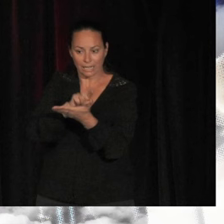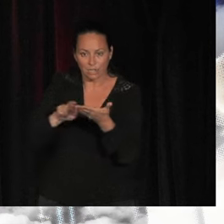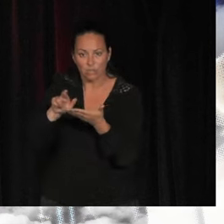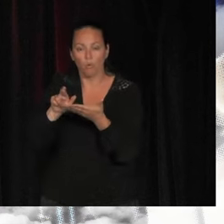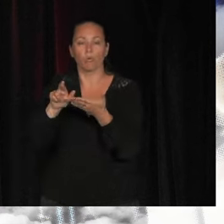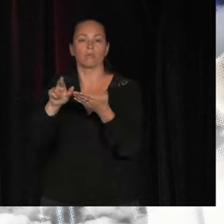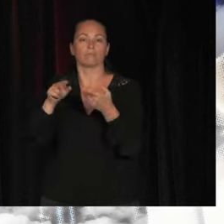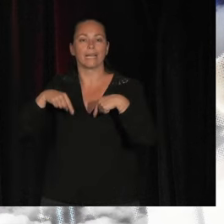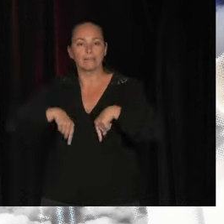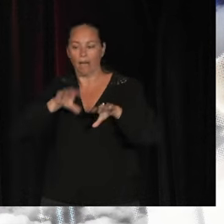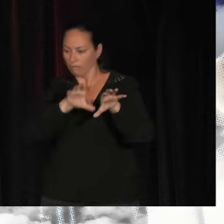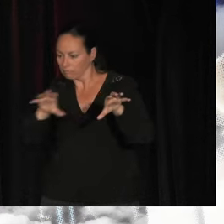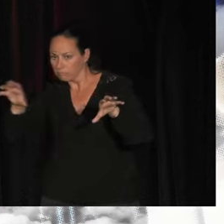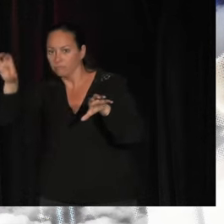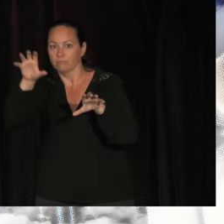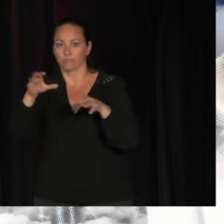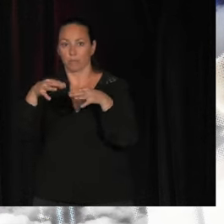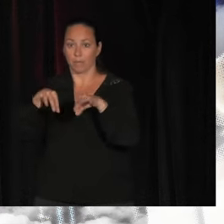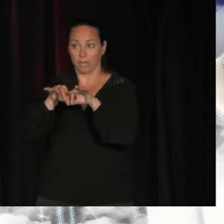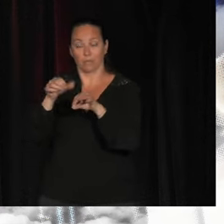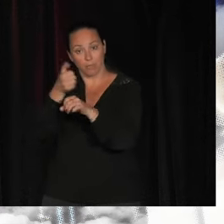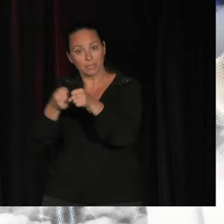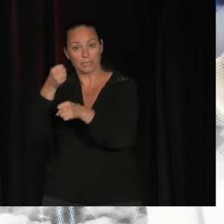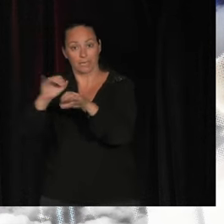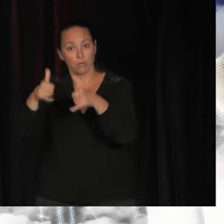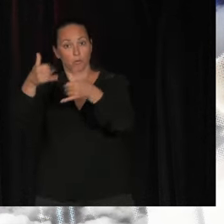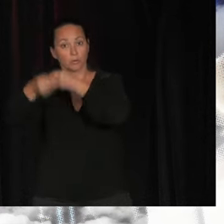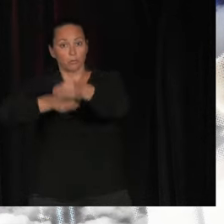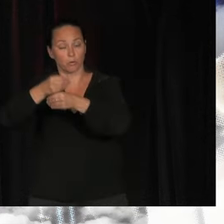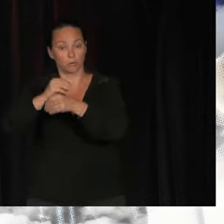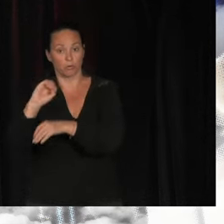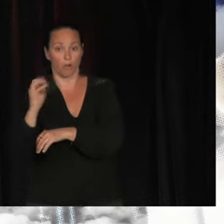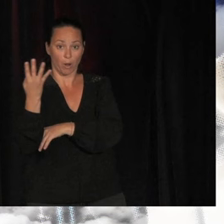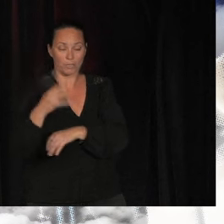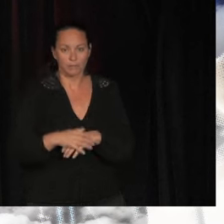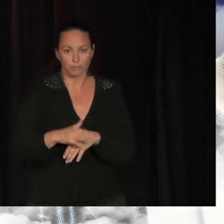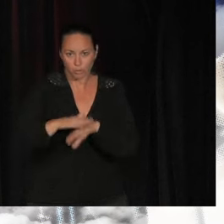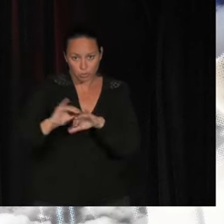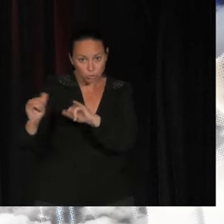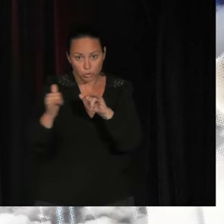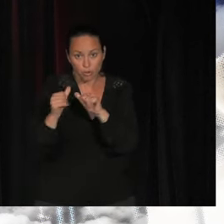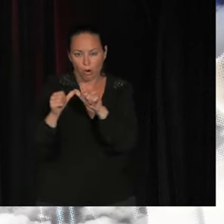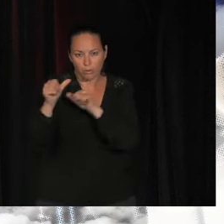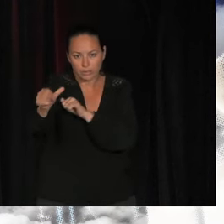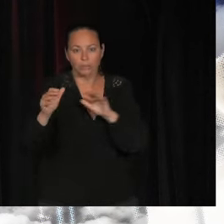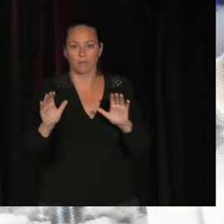aux États-Unis, etc., de leur pays. Ils ont fait une coupe du monde d'Overwatch alors que c'est un jeu en ligne. En termes de logique, il y avait quelque chose qui,